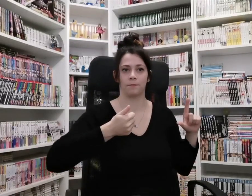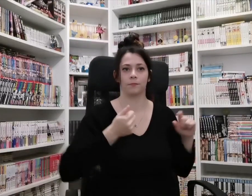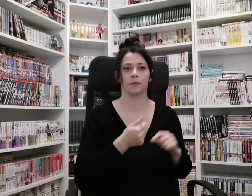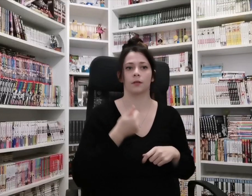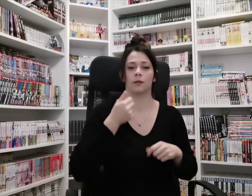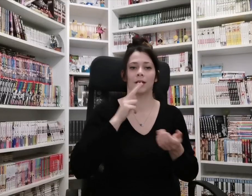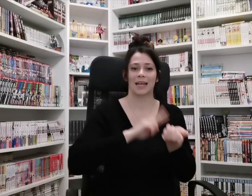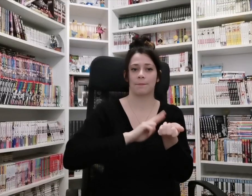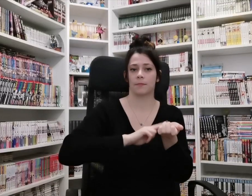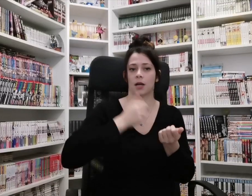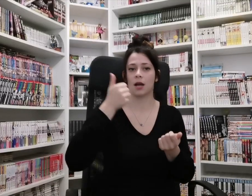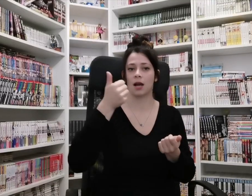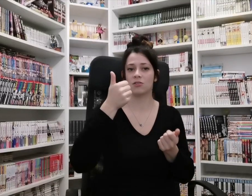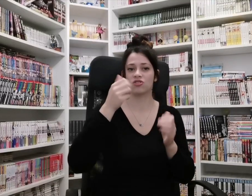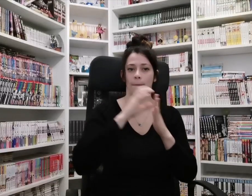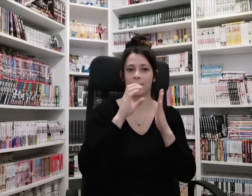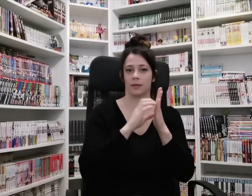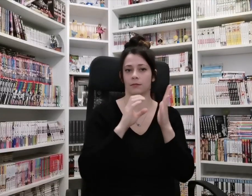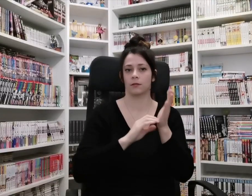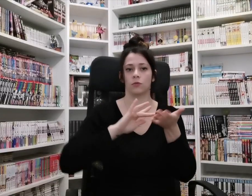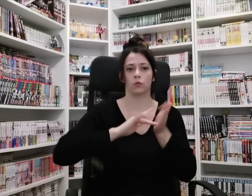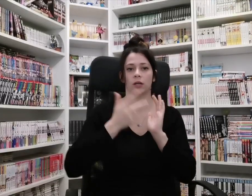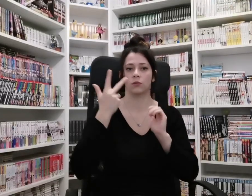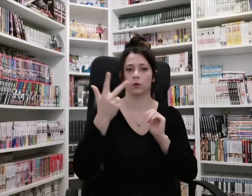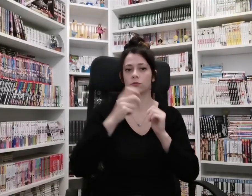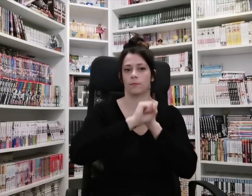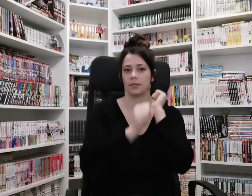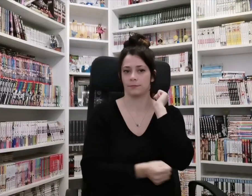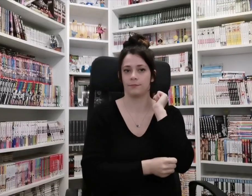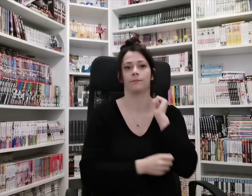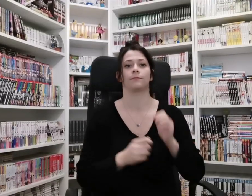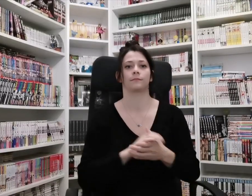au rythme d'un chapitre toutes les trois semaines.